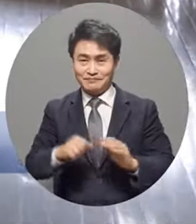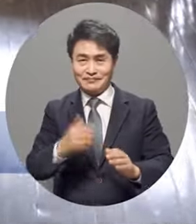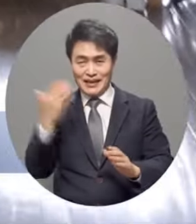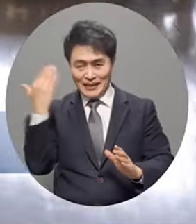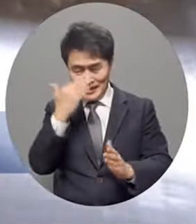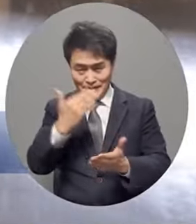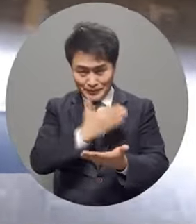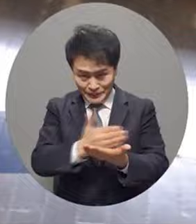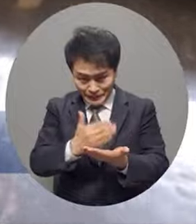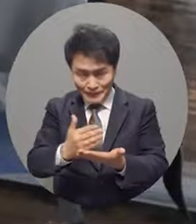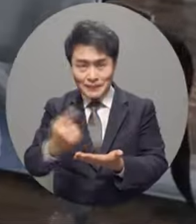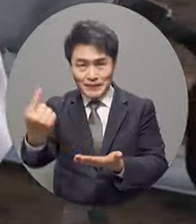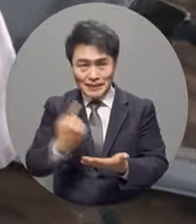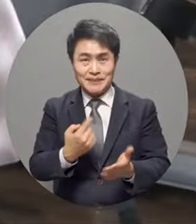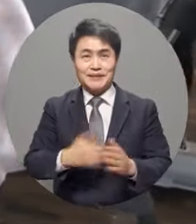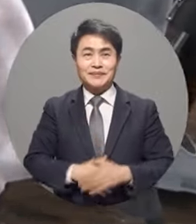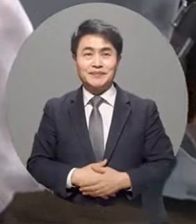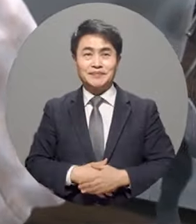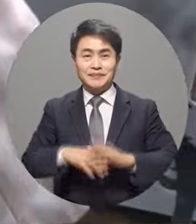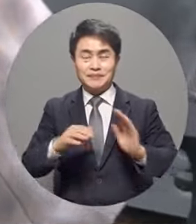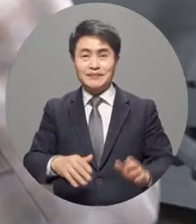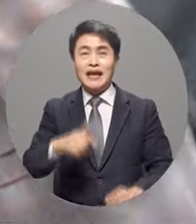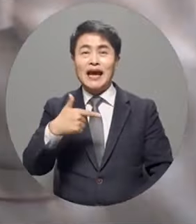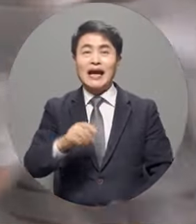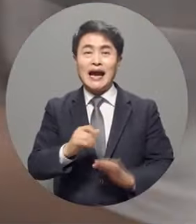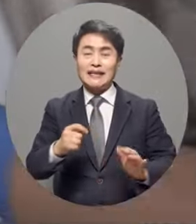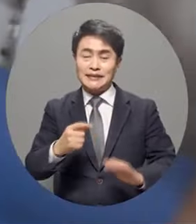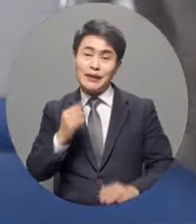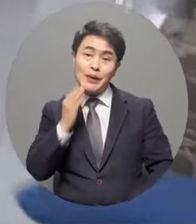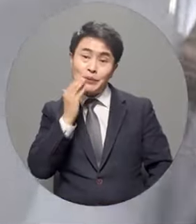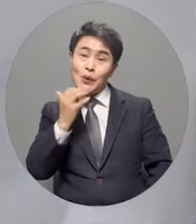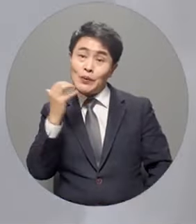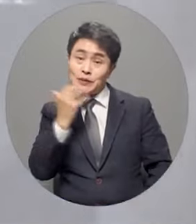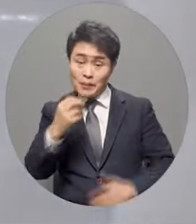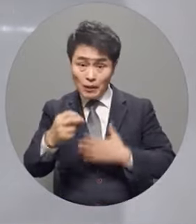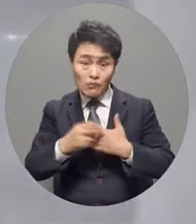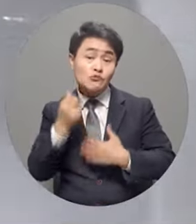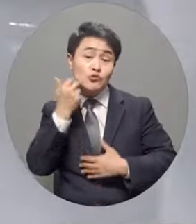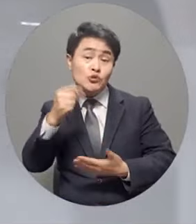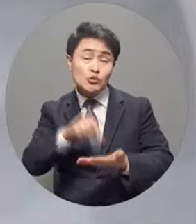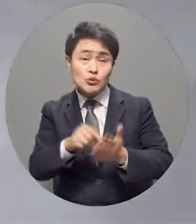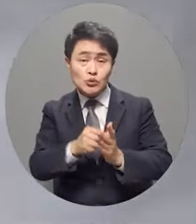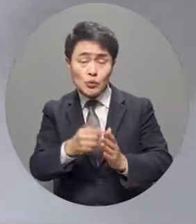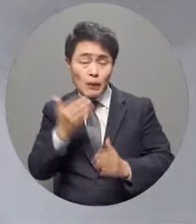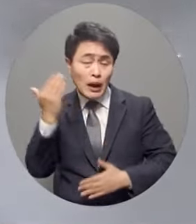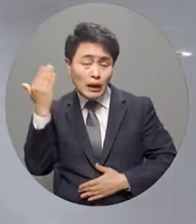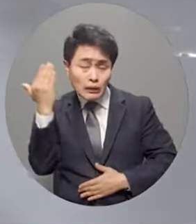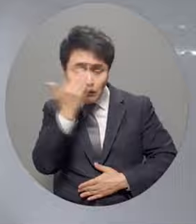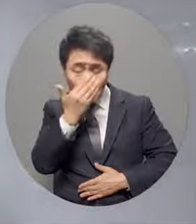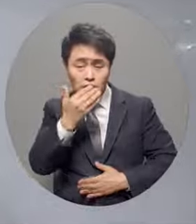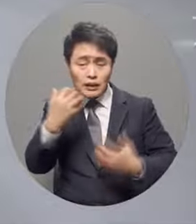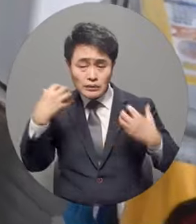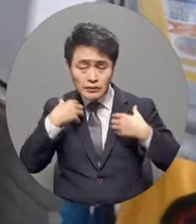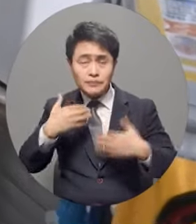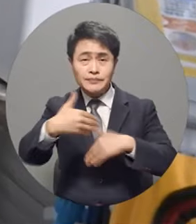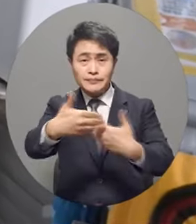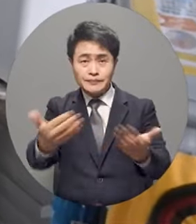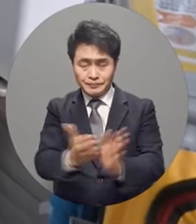청소하러 왔습니다. (기자) 강 씨는 녹색병원에서 7개월째 청소 일을 하고 있습니다.